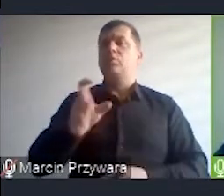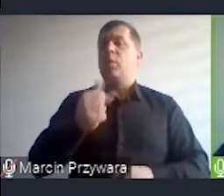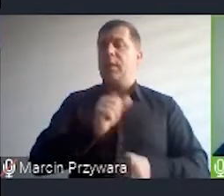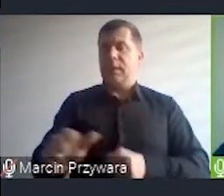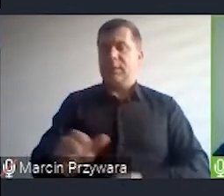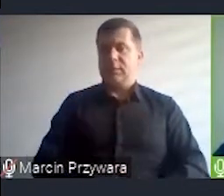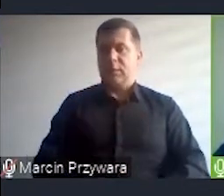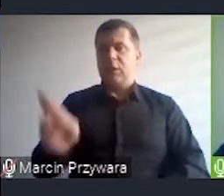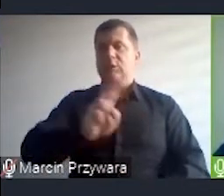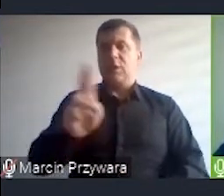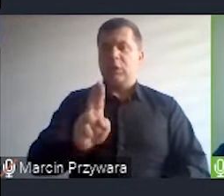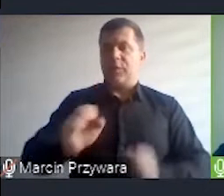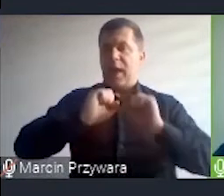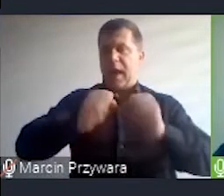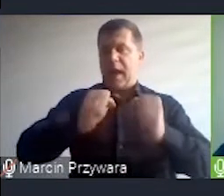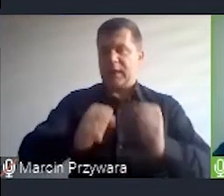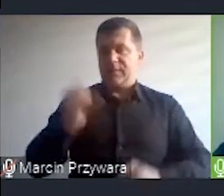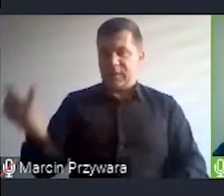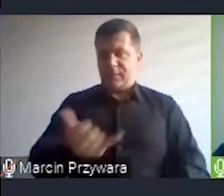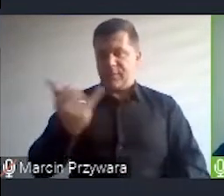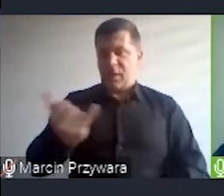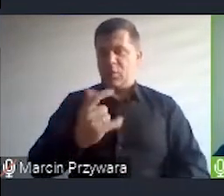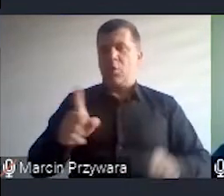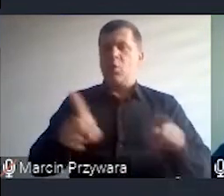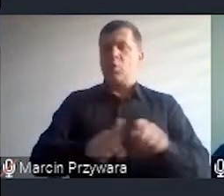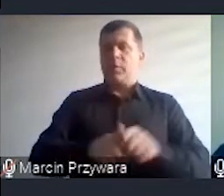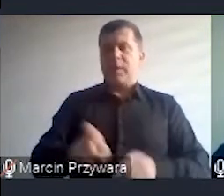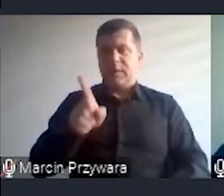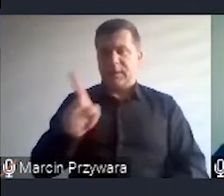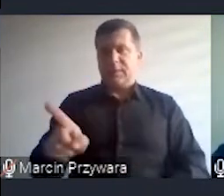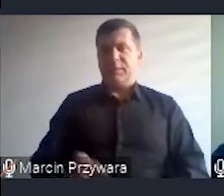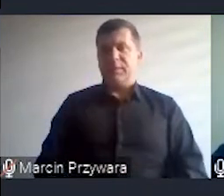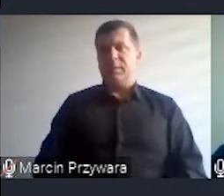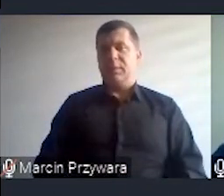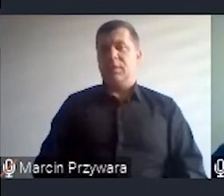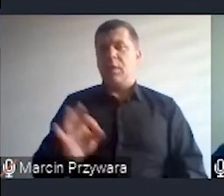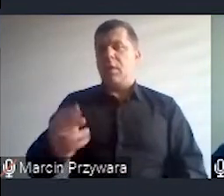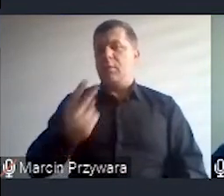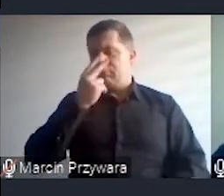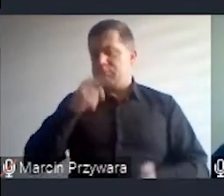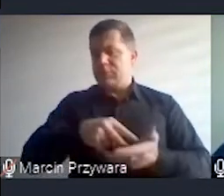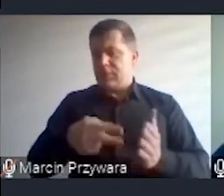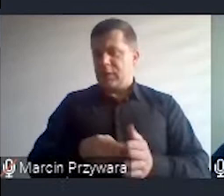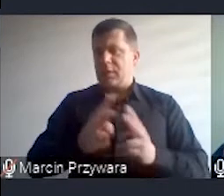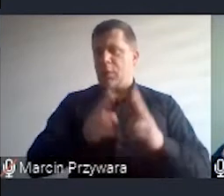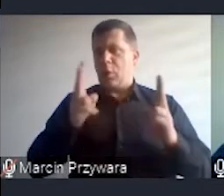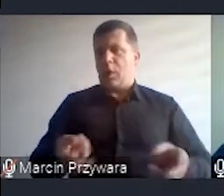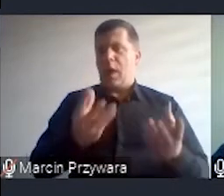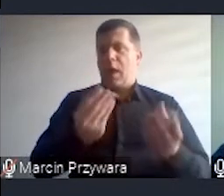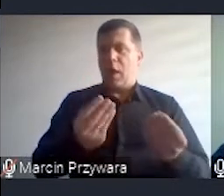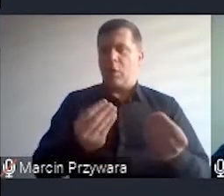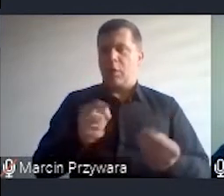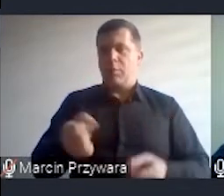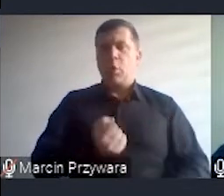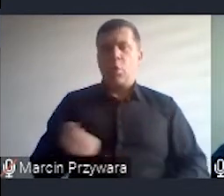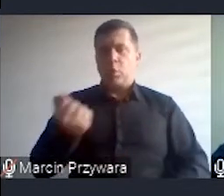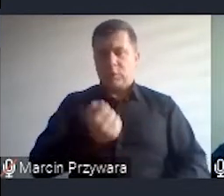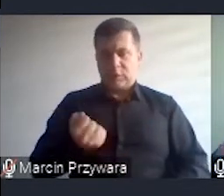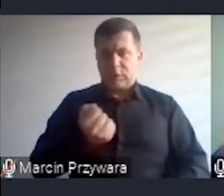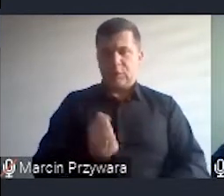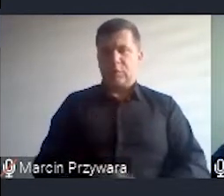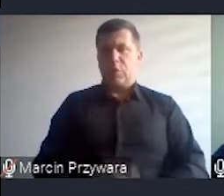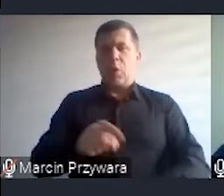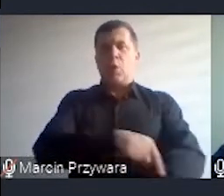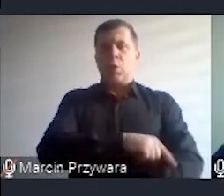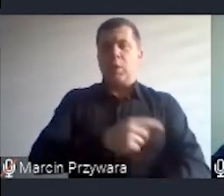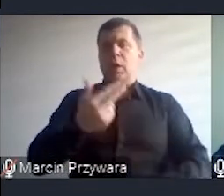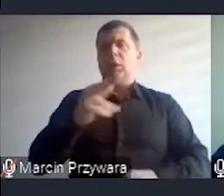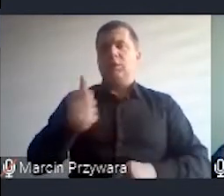Rzeczowe aktywa trwałe i zrównane z nimi, o przewidywanym okresie ekonomicznej użyteczności dłuższym niż rok.